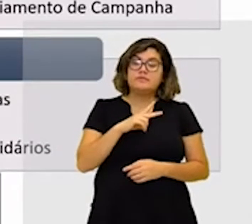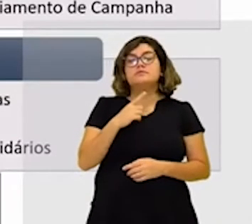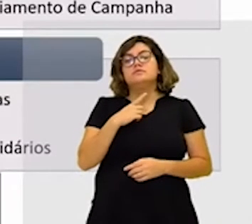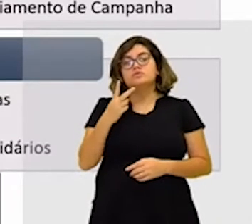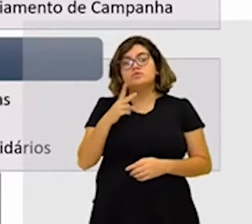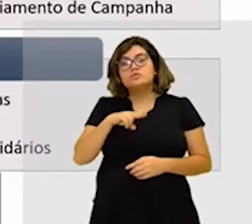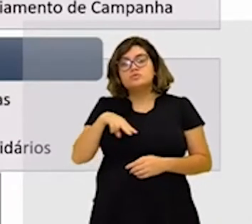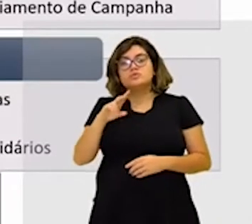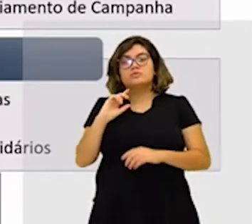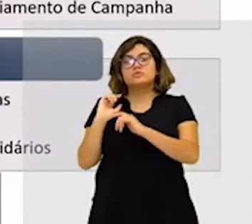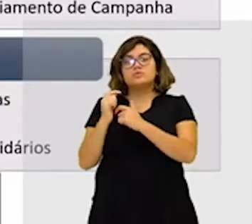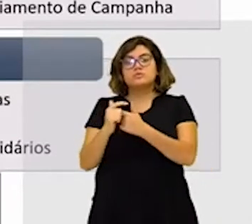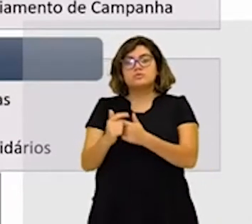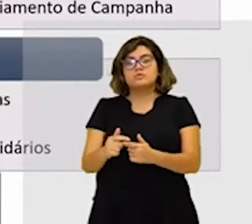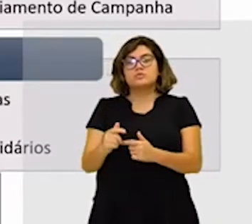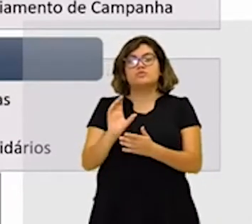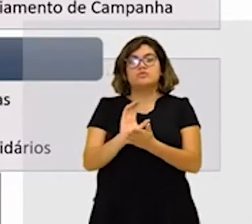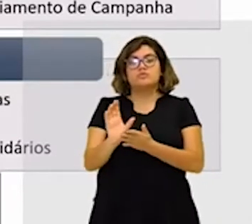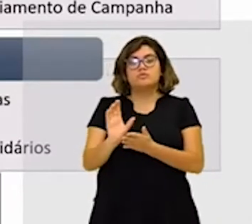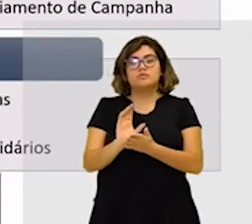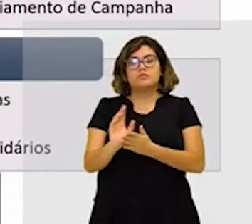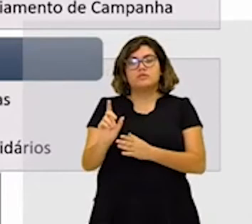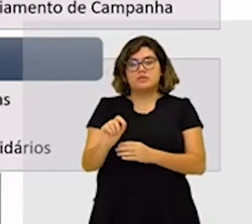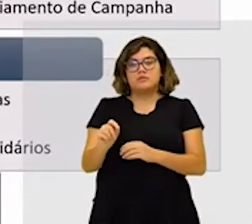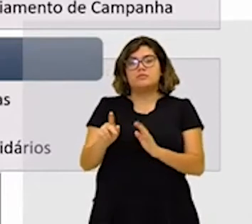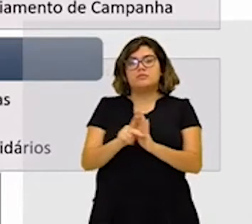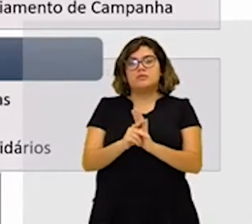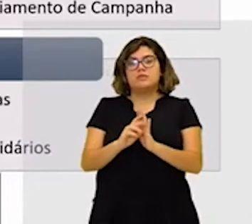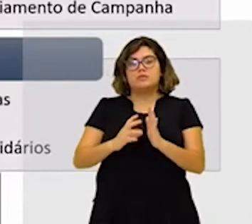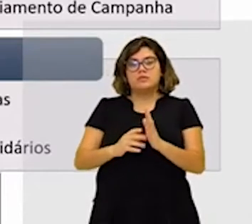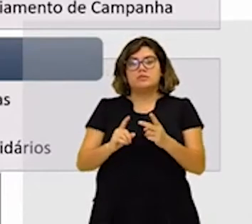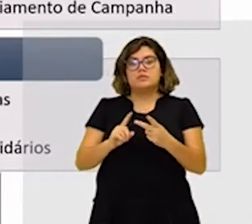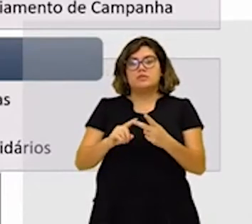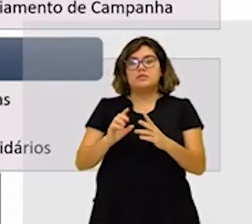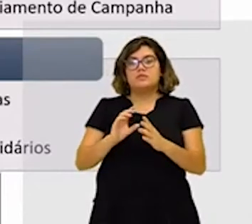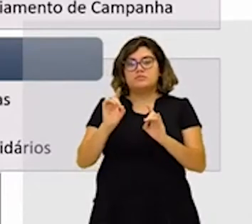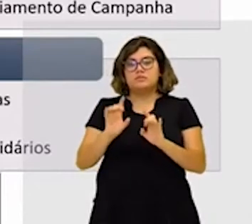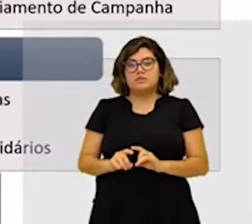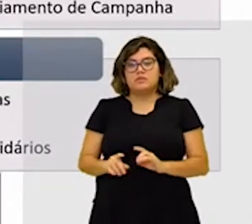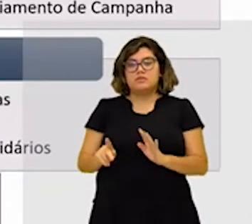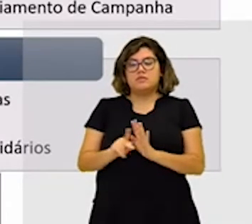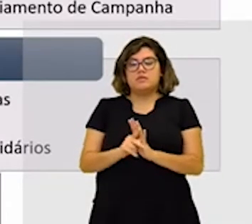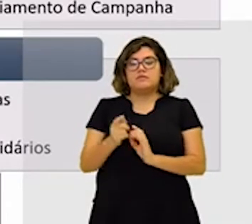Fundos públicos que são o fundo partidário fundo especial de financiamento de campanha como todos